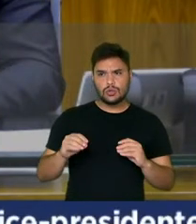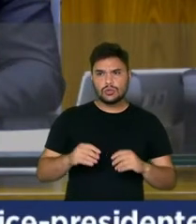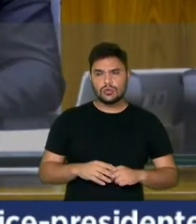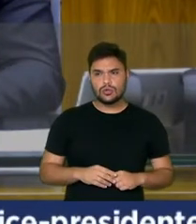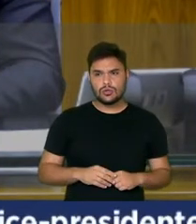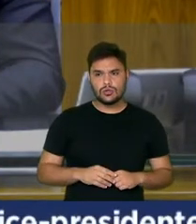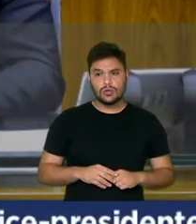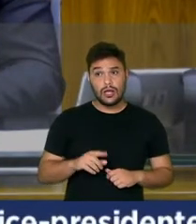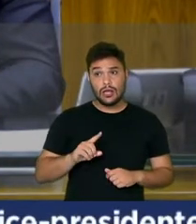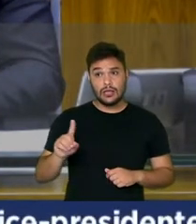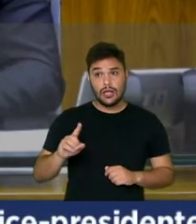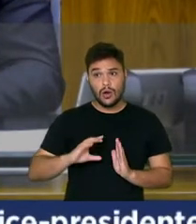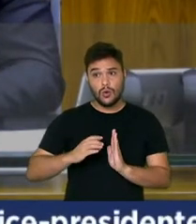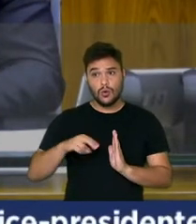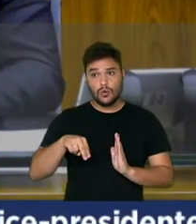ORIENTA. UNIÃO BRASIL. POSSO BOTAR SIM PARA TODOS E NÃO